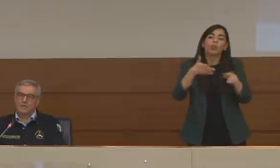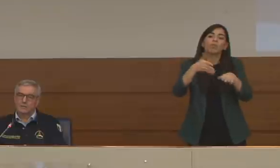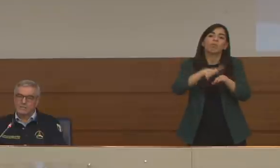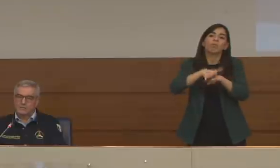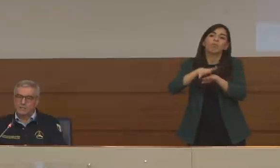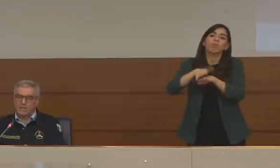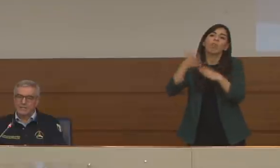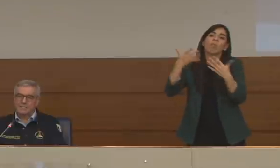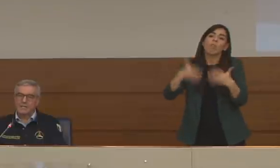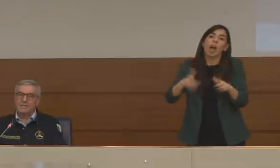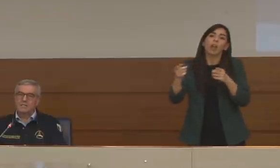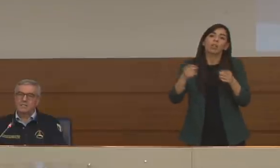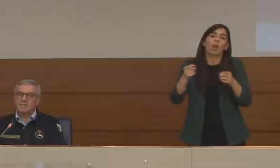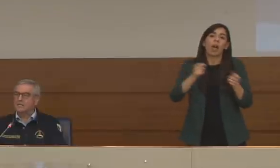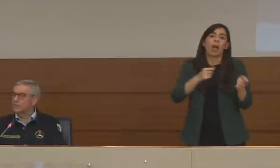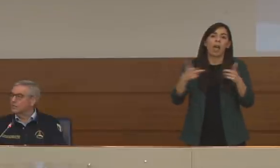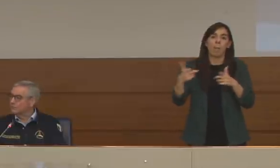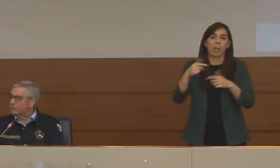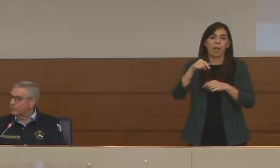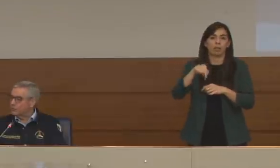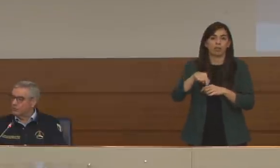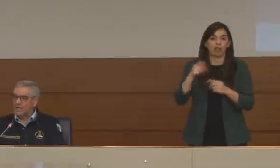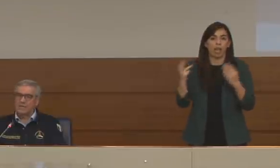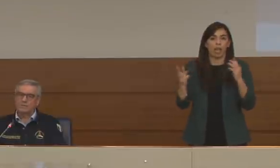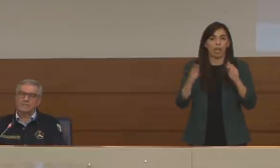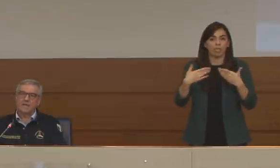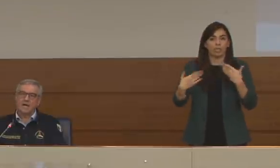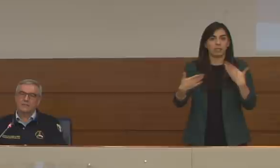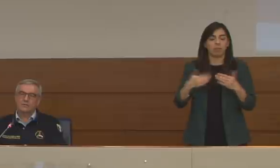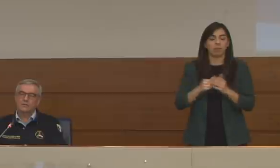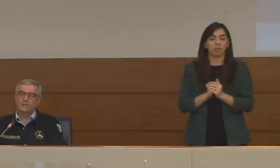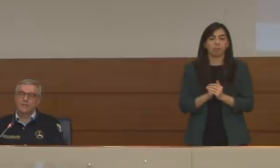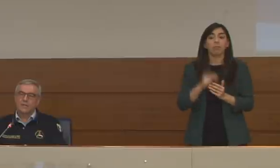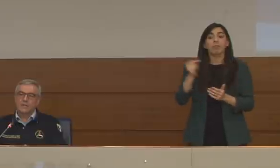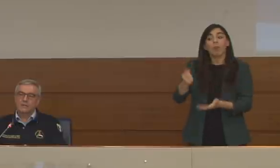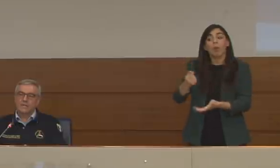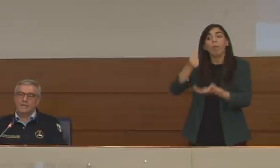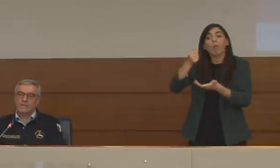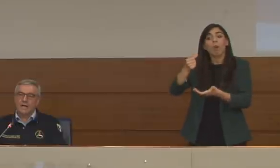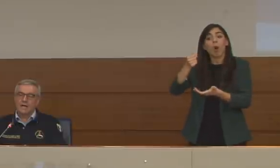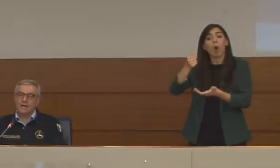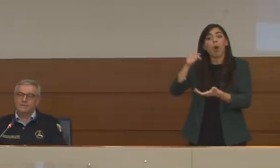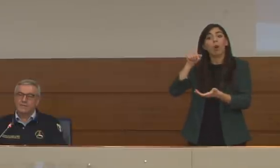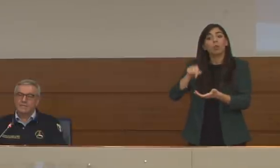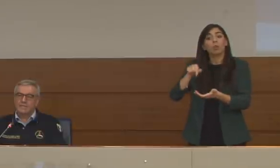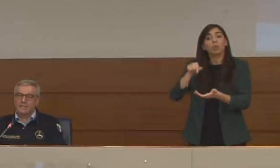questa emergenza. Si tratta di un fondo che è alimentato dalla famiglia Della Valle.